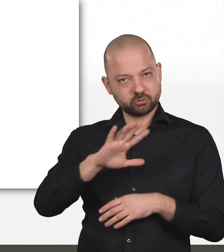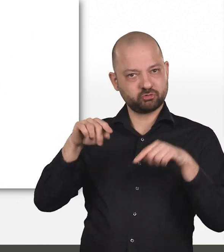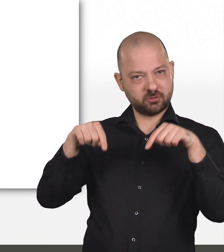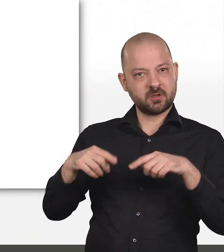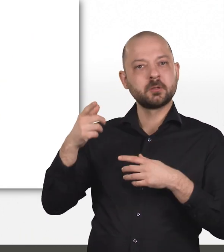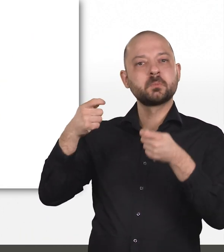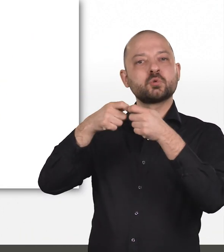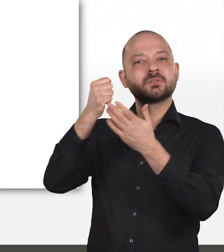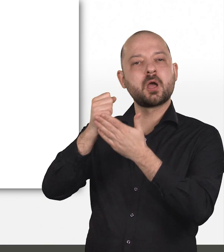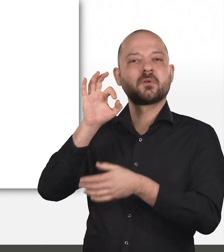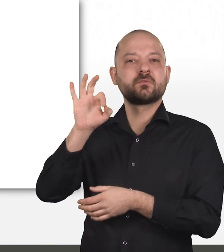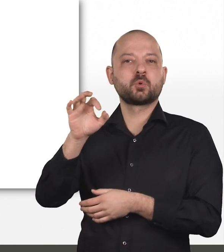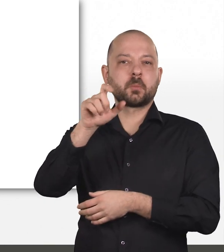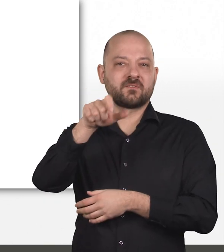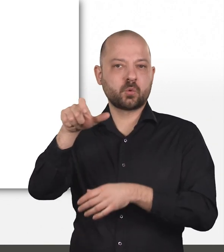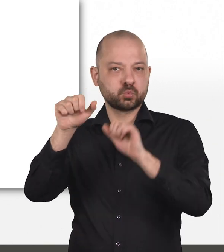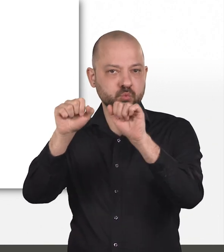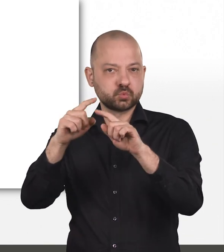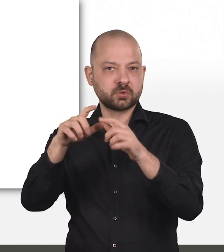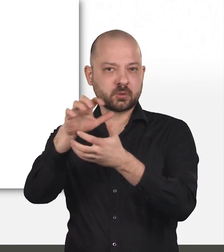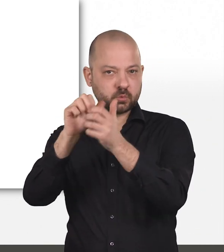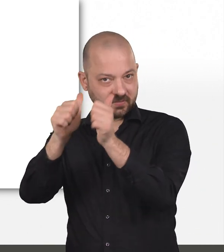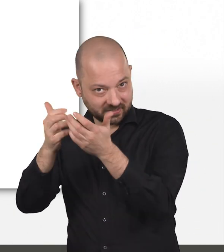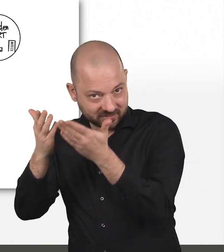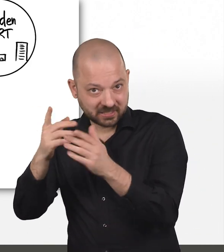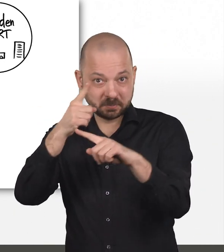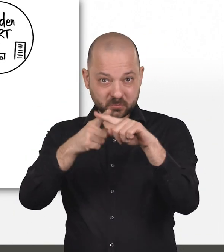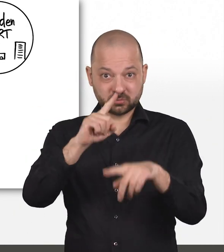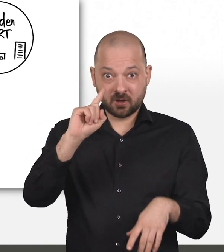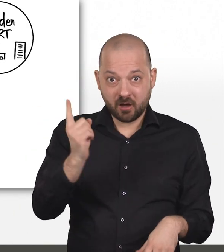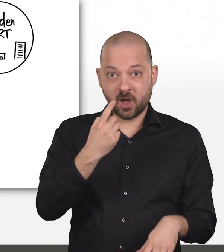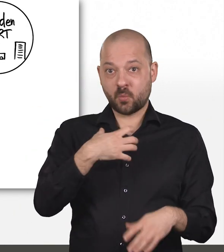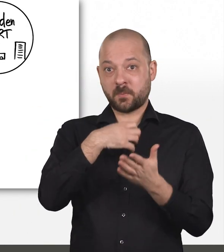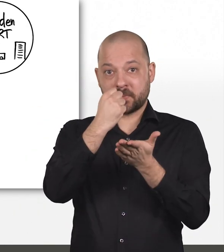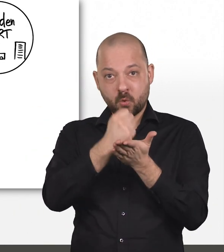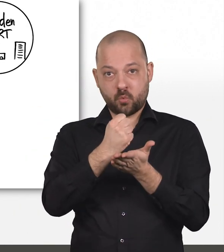das Bundesamt für Bevölkerungsschutz und Katastrophenhilfe, sondern vor allem die Behörden vor Ort